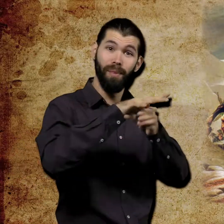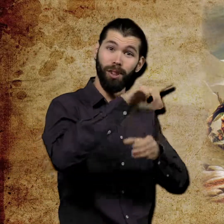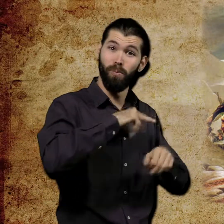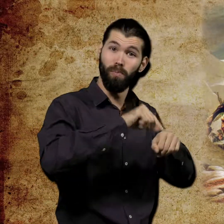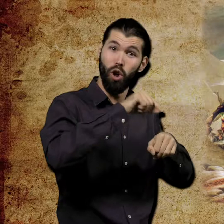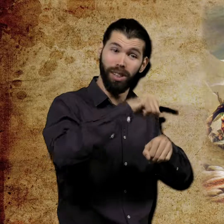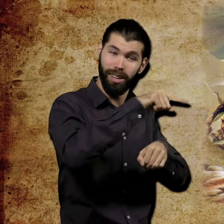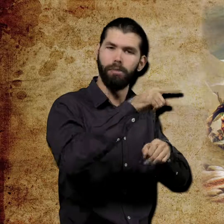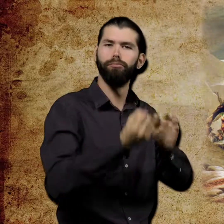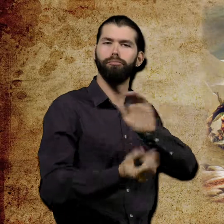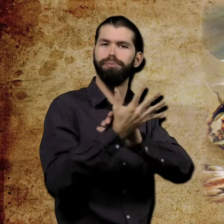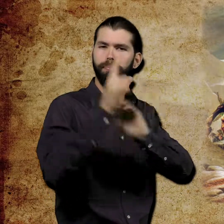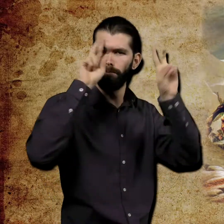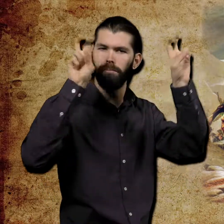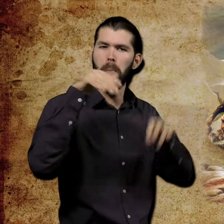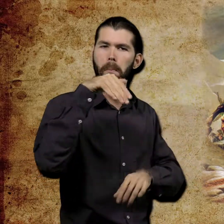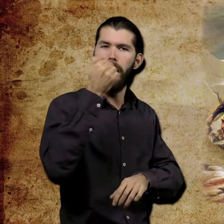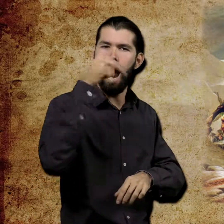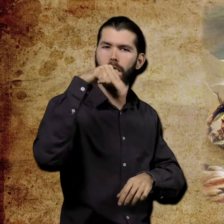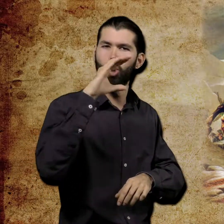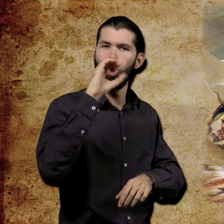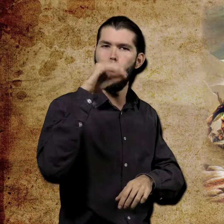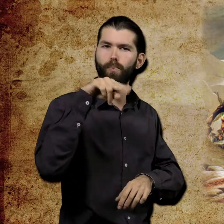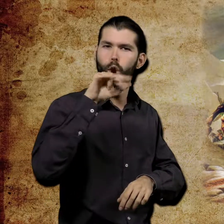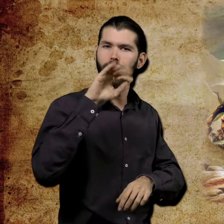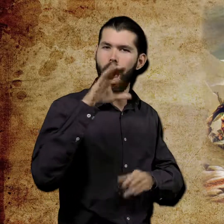En política, el resultat va ser la Mancomunitat,